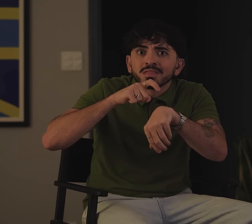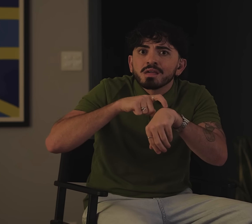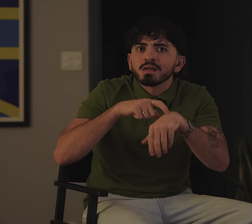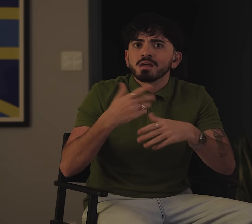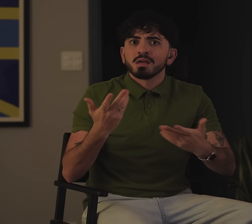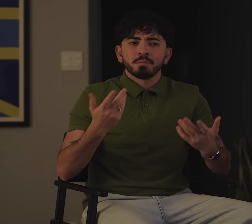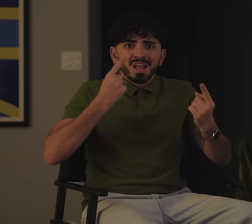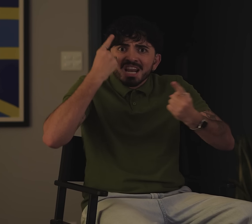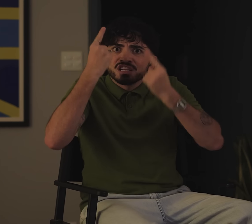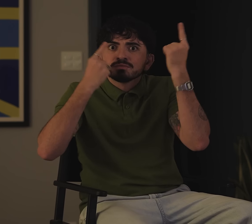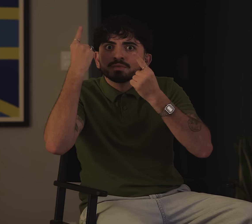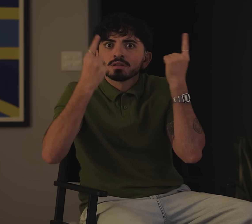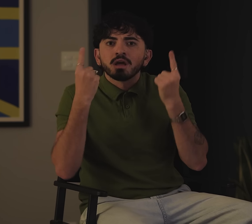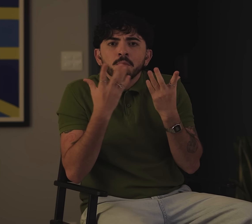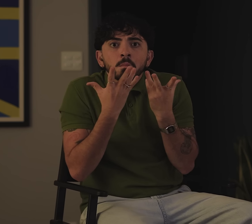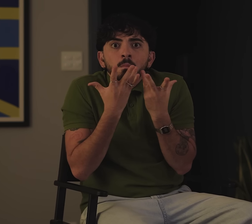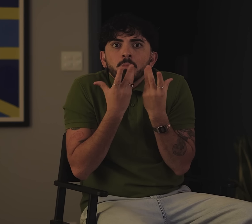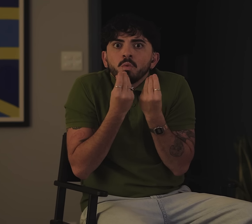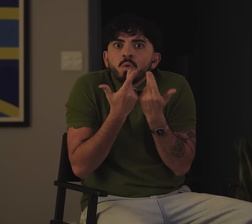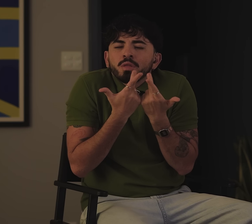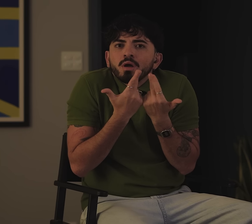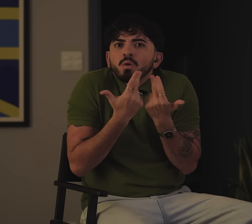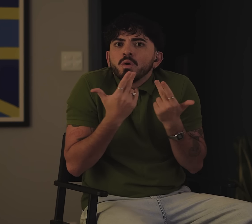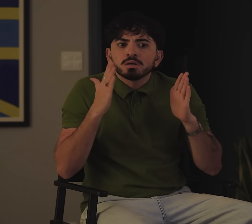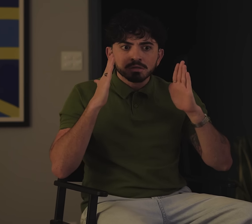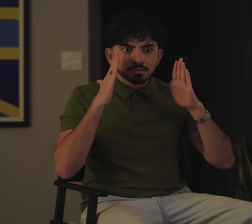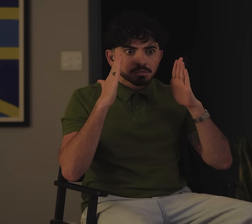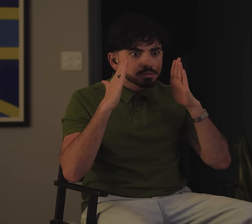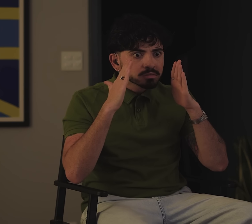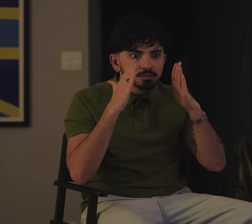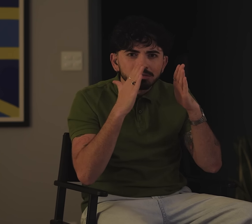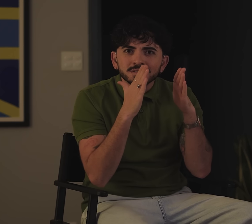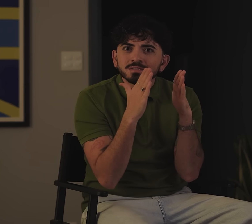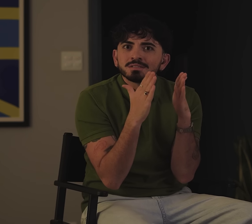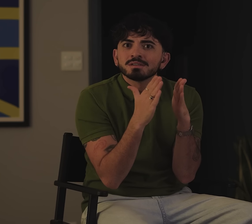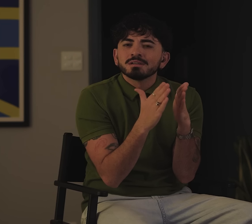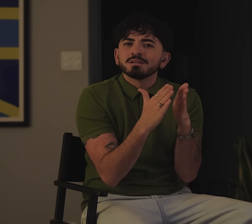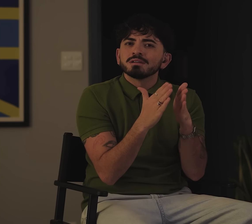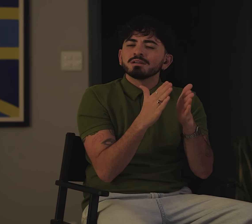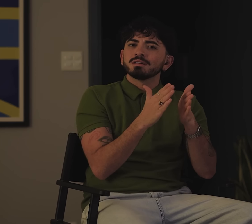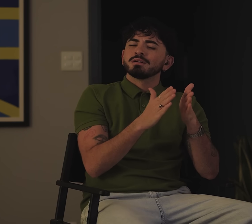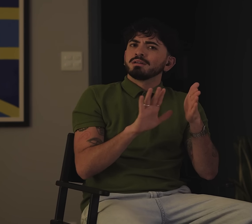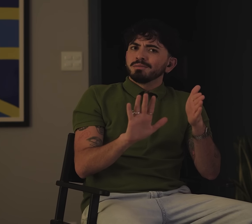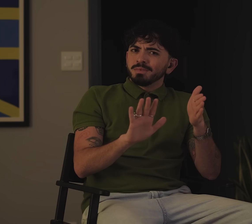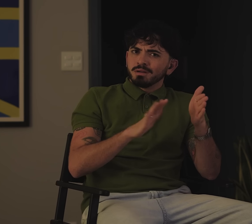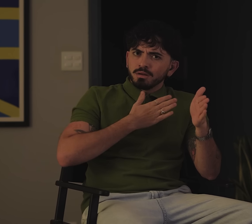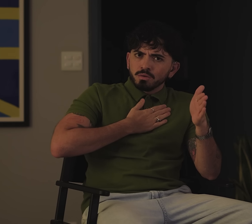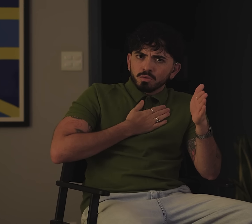Foram anos investindo tempo, foco, energia, criatividade e uma parte enorme da minha vida nesse propósito.